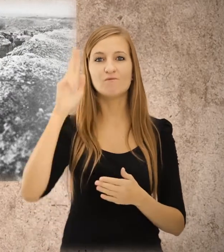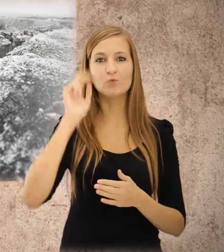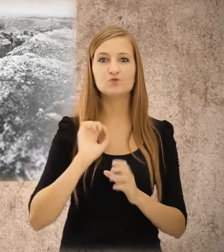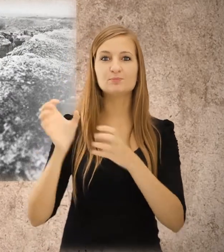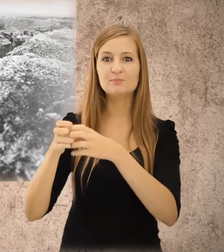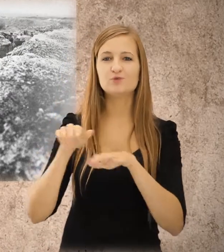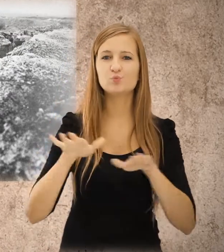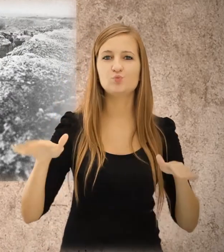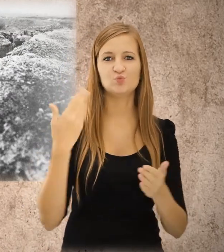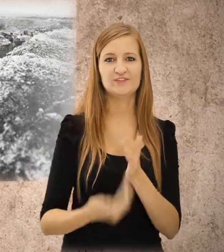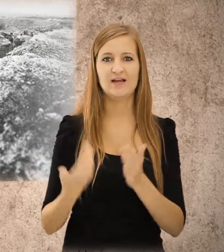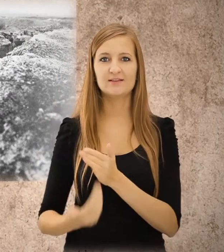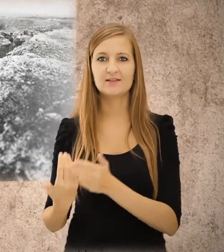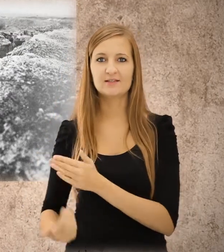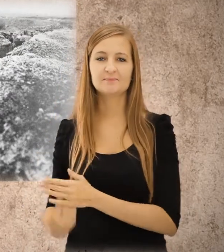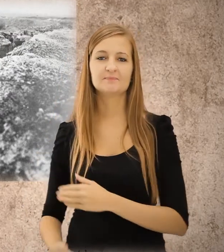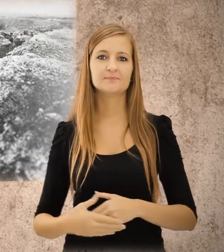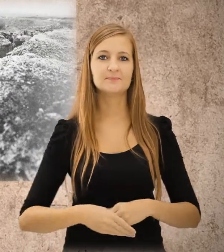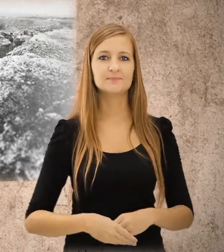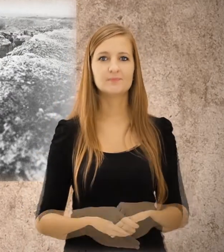Odpierali ataki i zadawali wojskom sprzymierzonym bardzo duże straty.